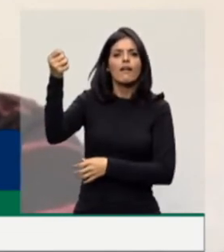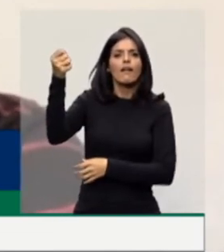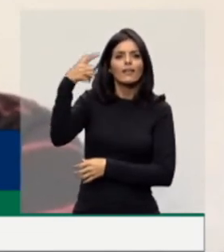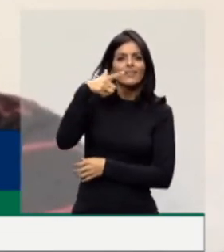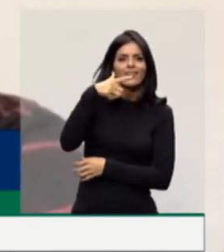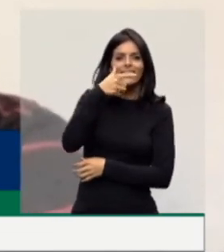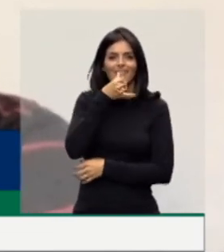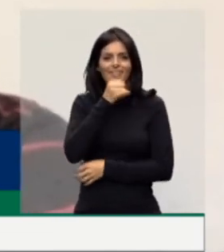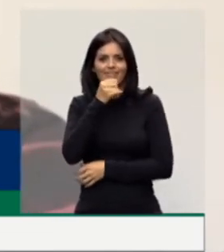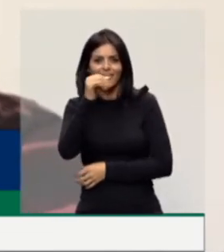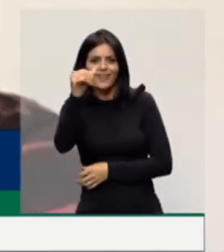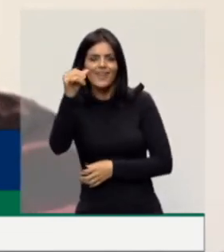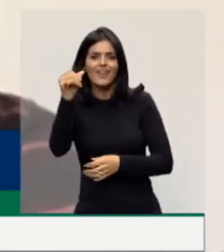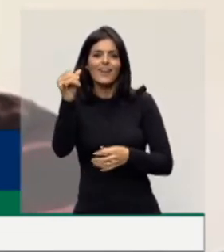PELA RETIRADA DE PAUTA, TEMOS O TEMA DO INCENTIVO ÀS